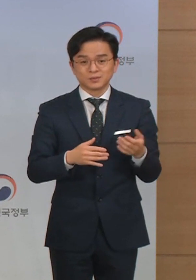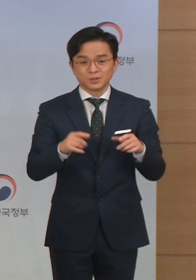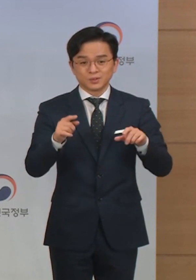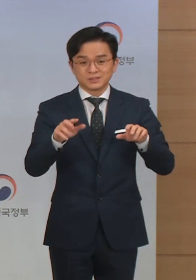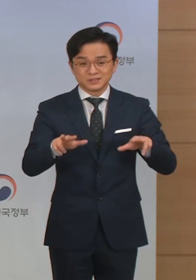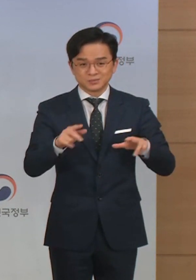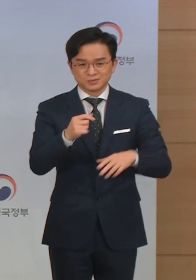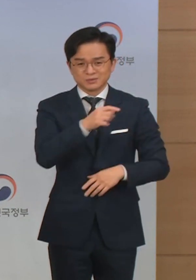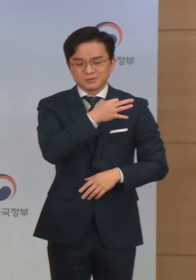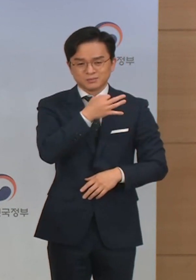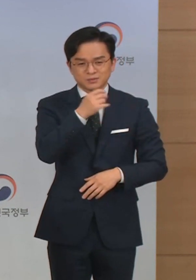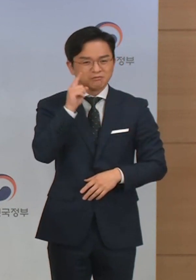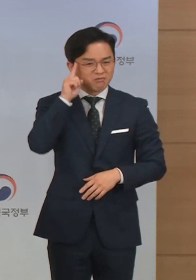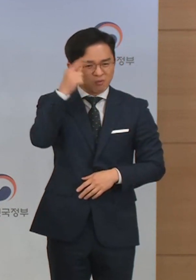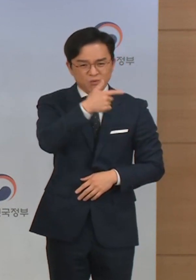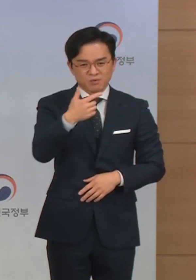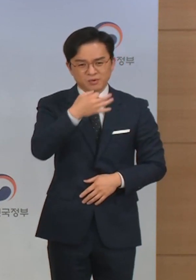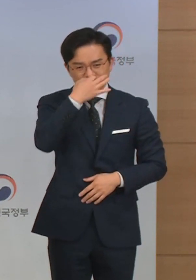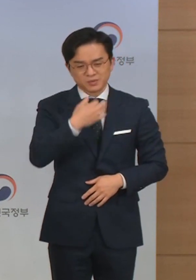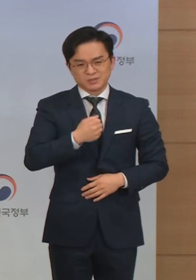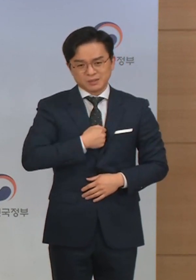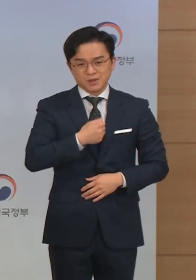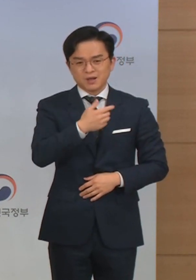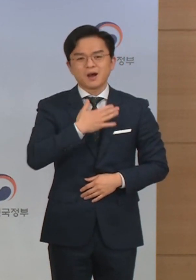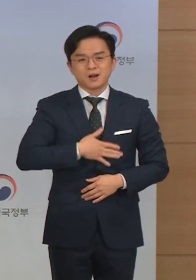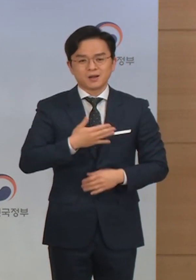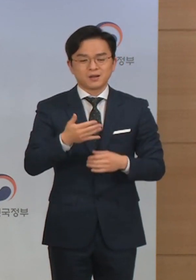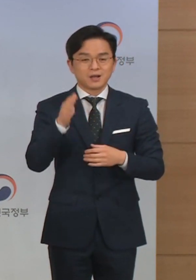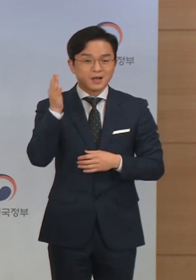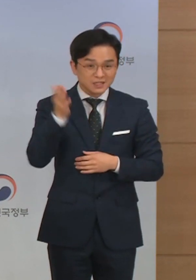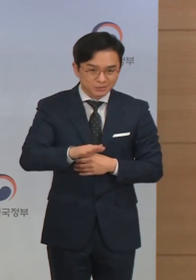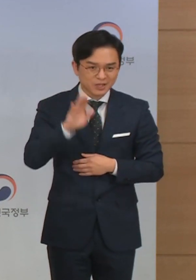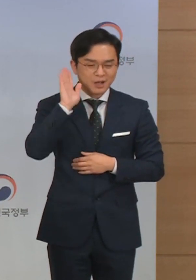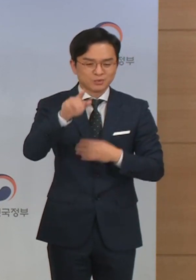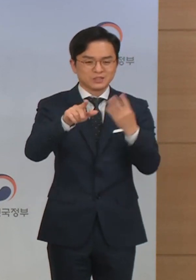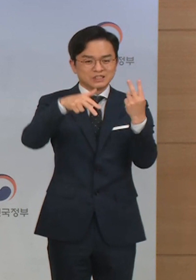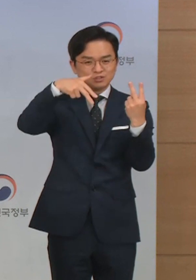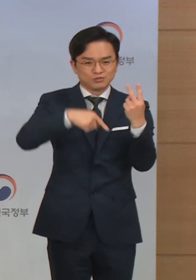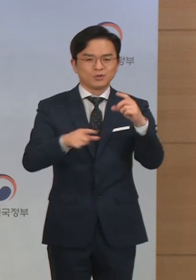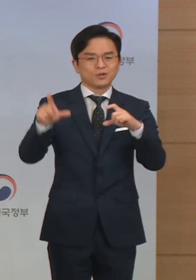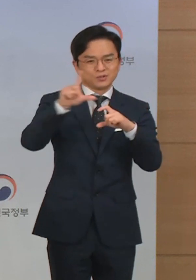앞으로 2주간 강화된 사회적 거리두기 실천을 지속해주실 것을 간곡히 부탁드립니다